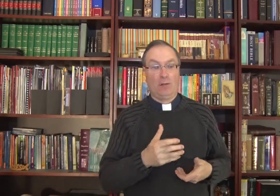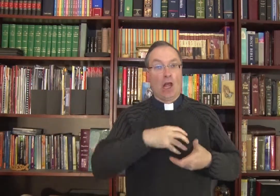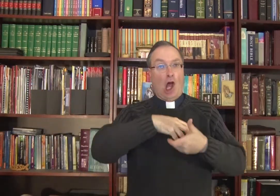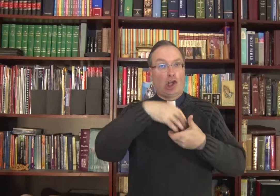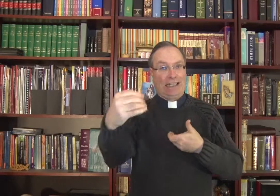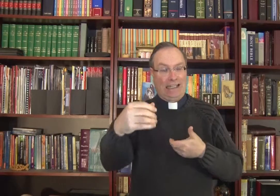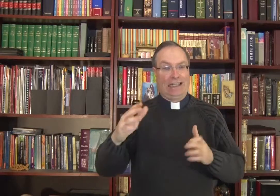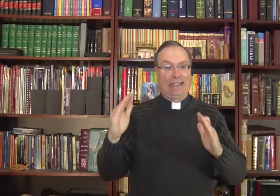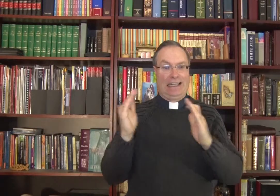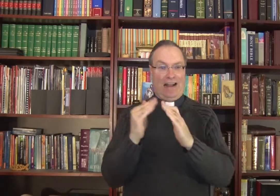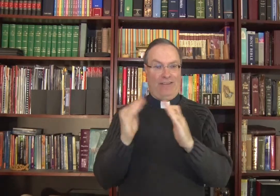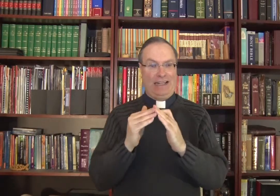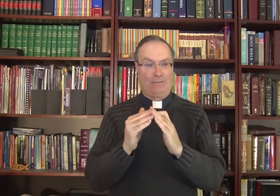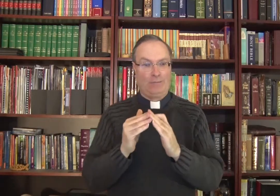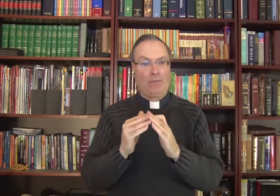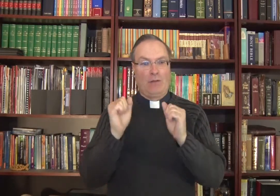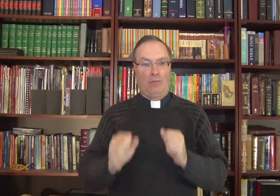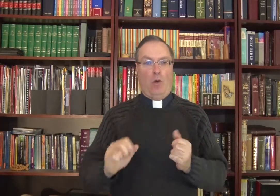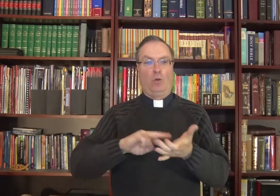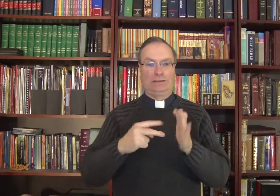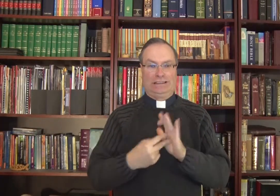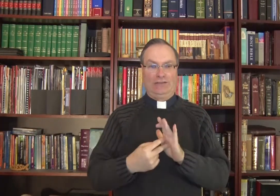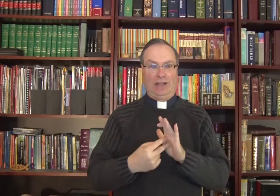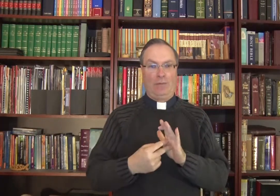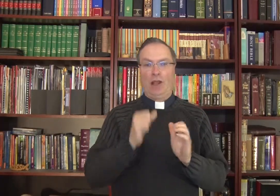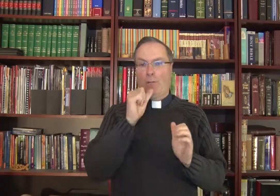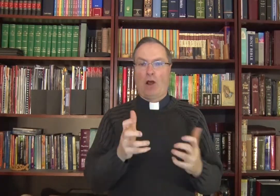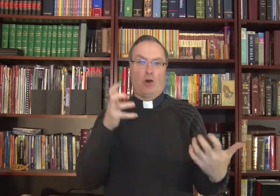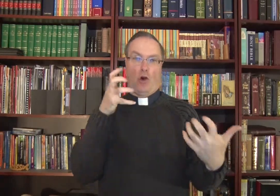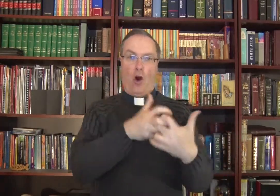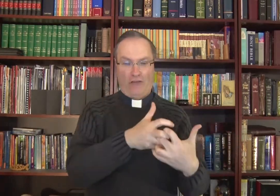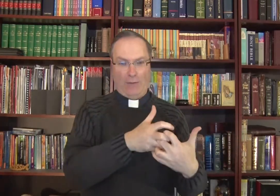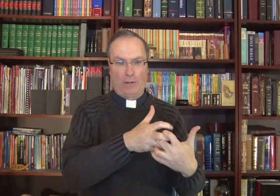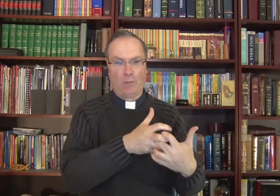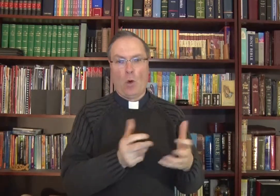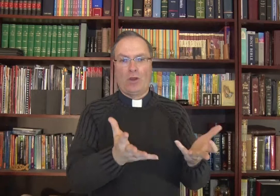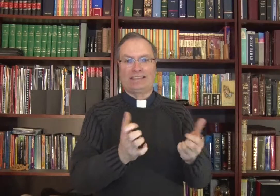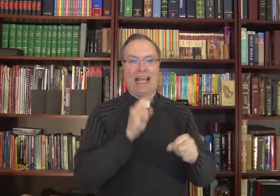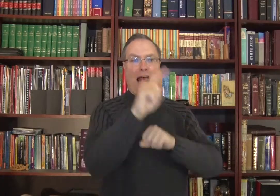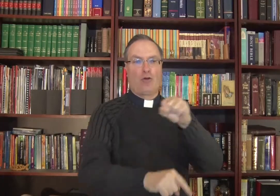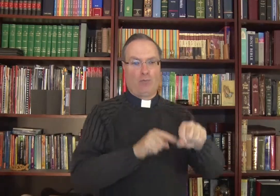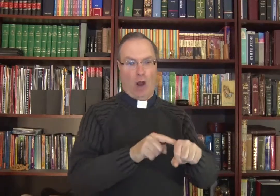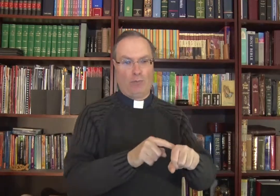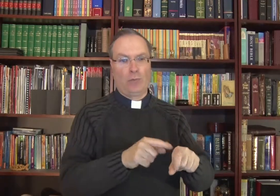Sortir de la ville peut aussi signifier de ne pas se conformer aux désirs du monde